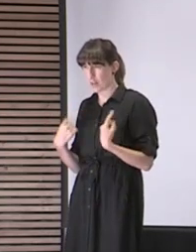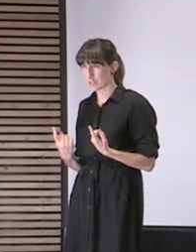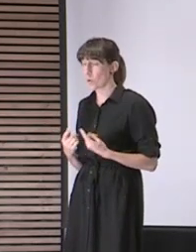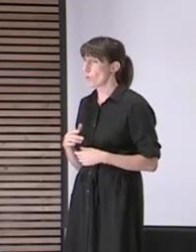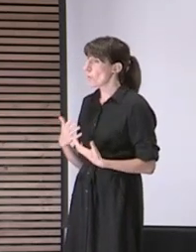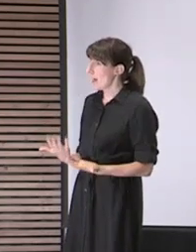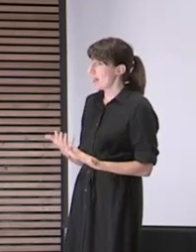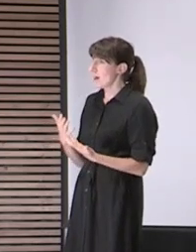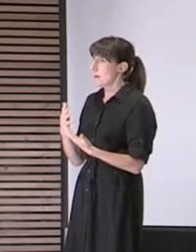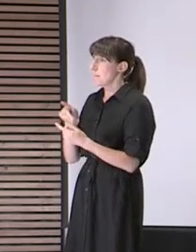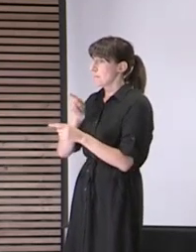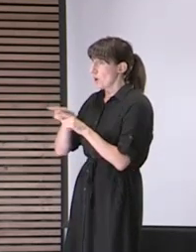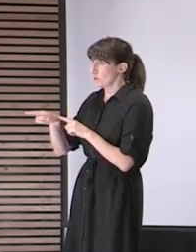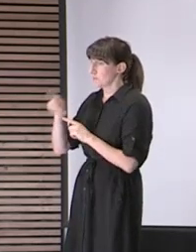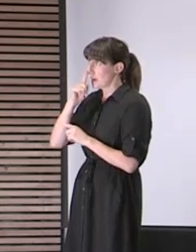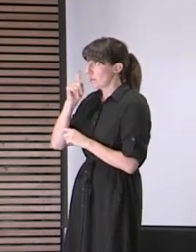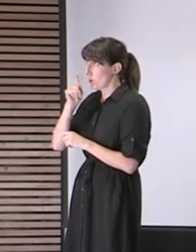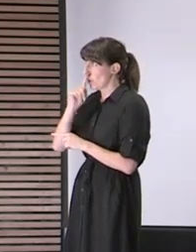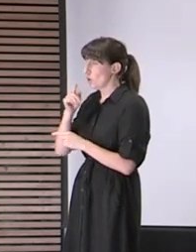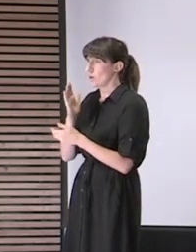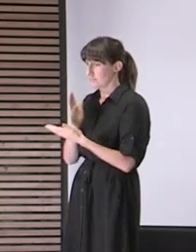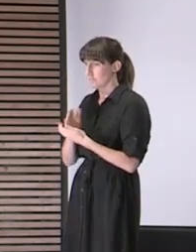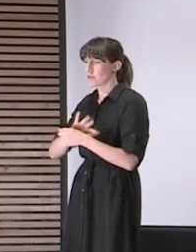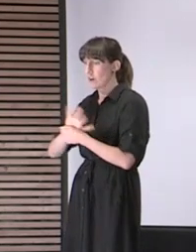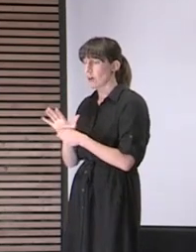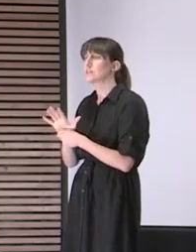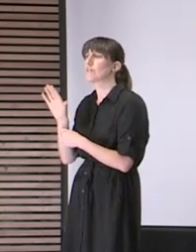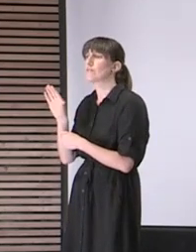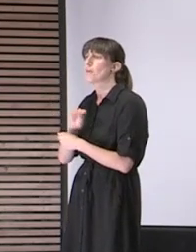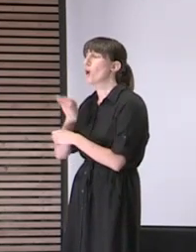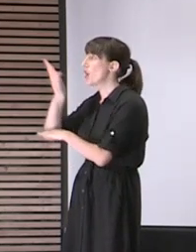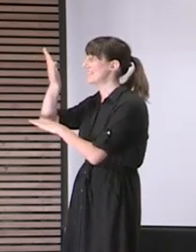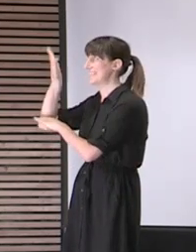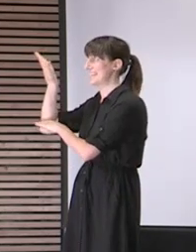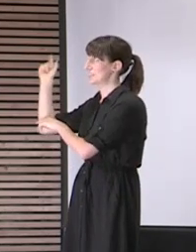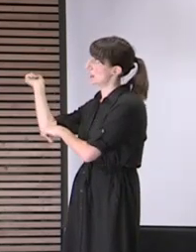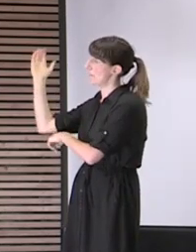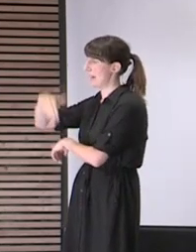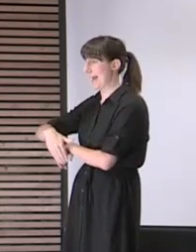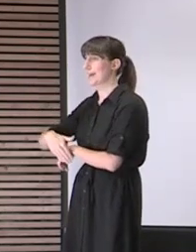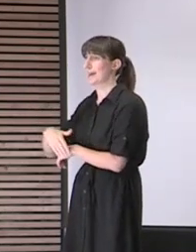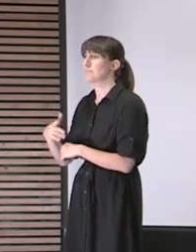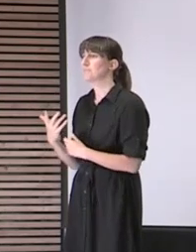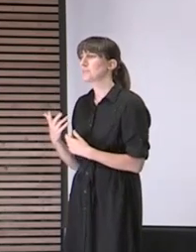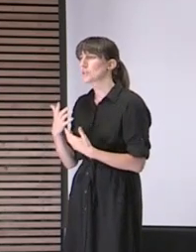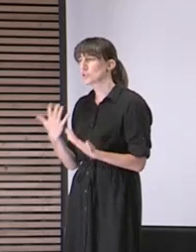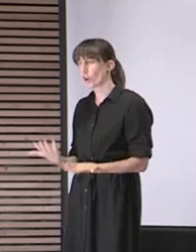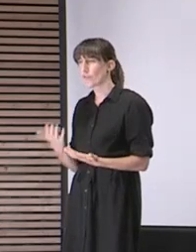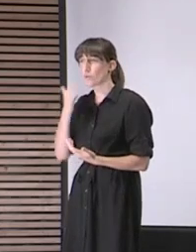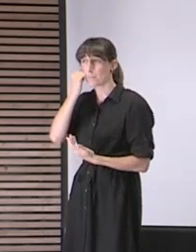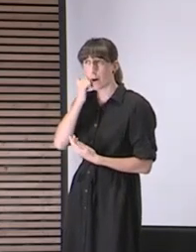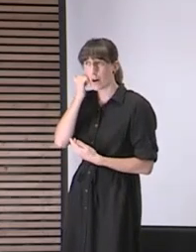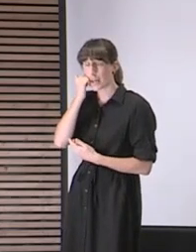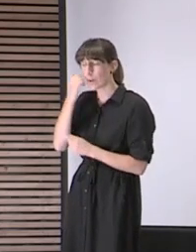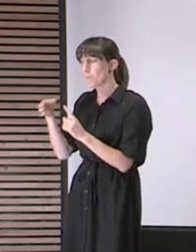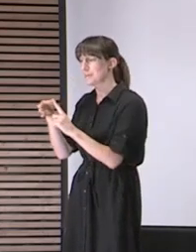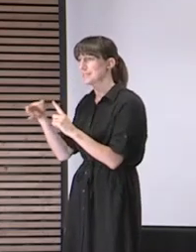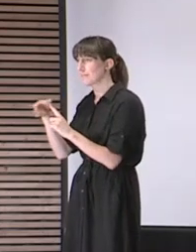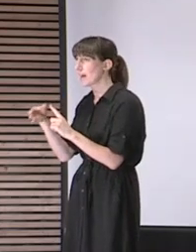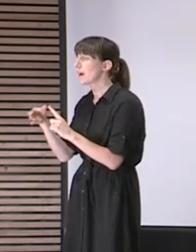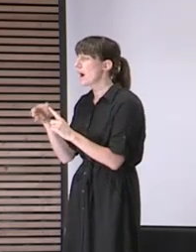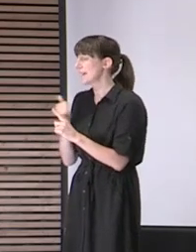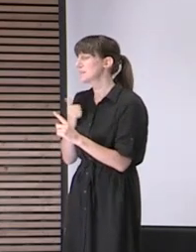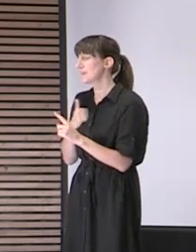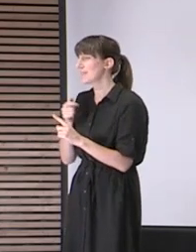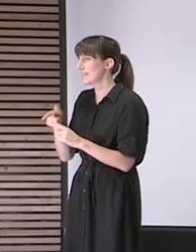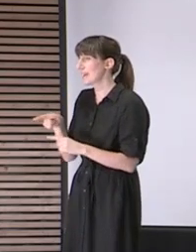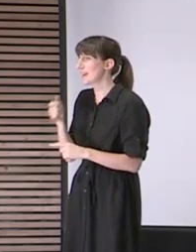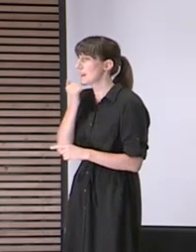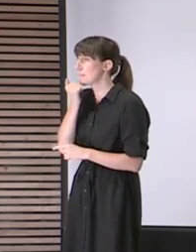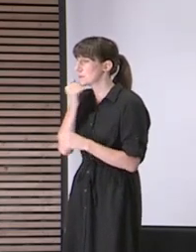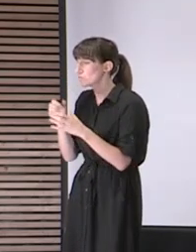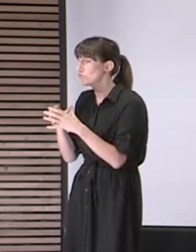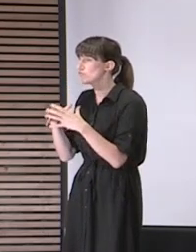comentarios - ASHLEY